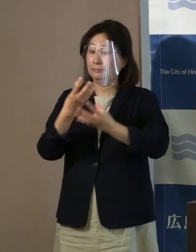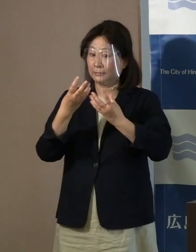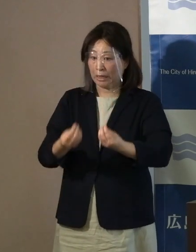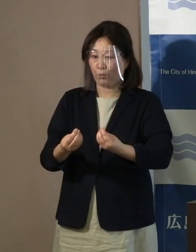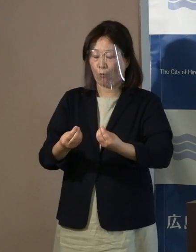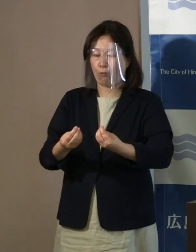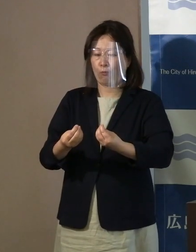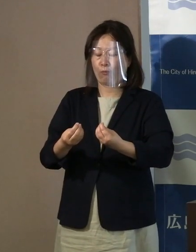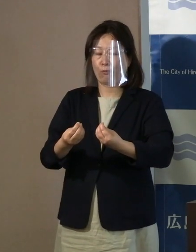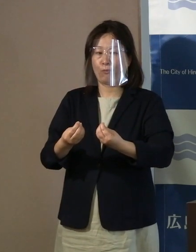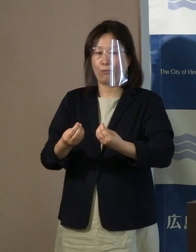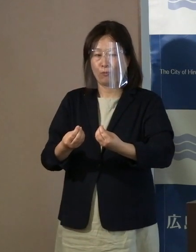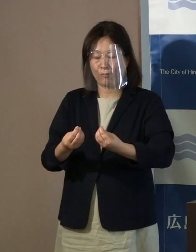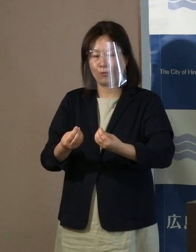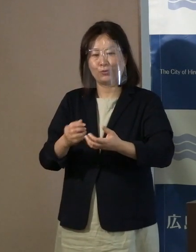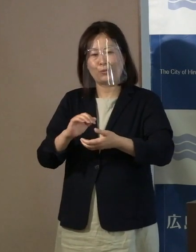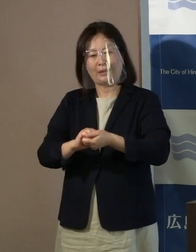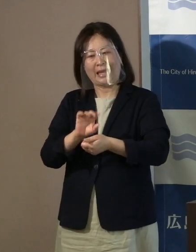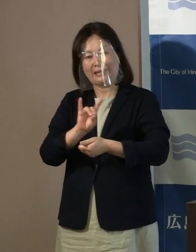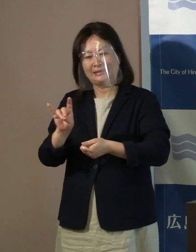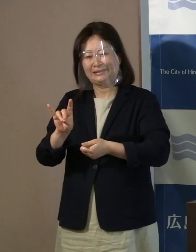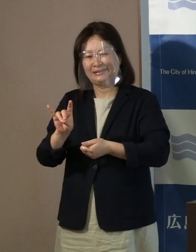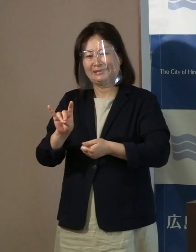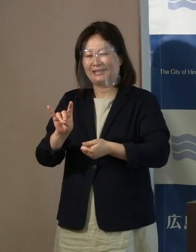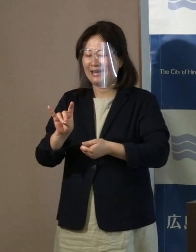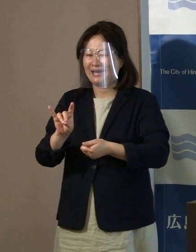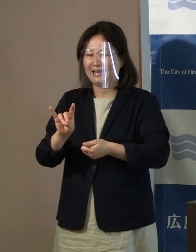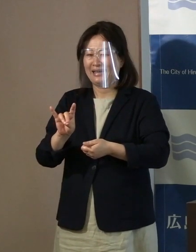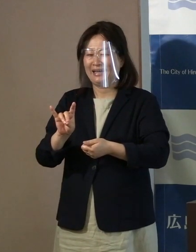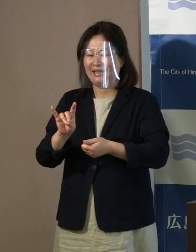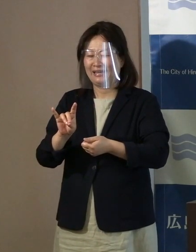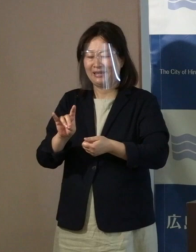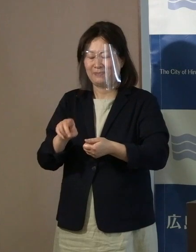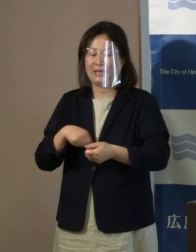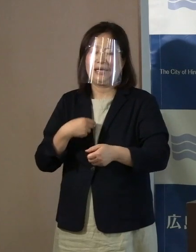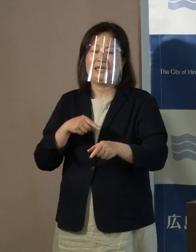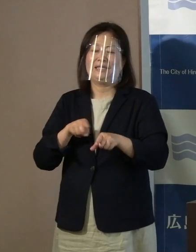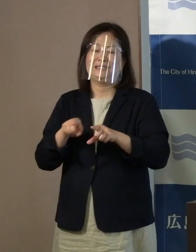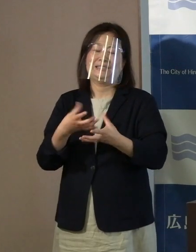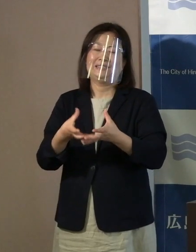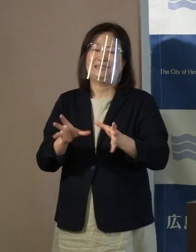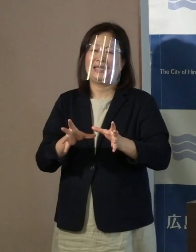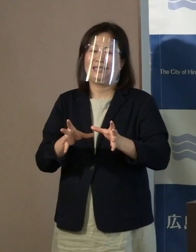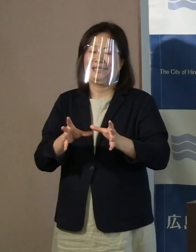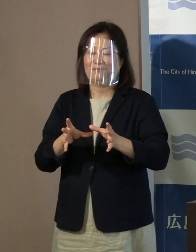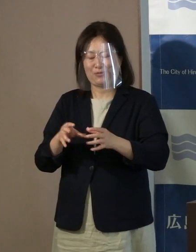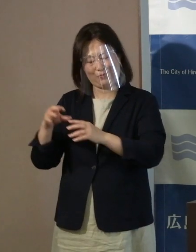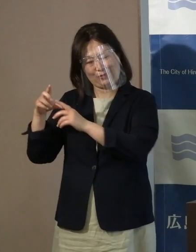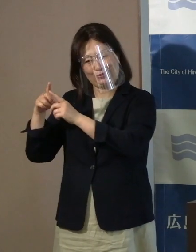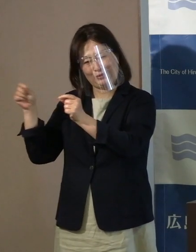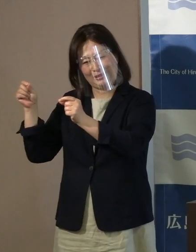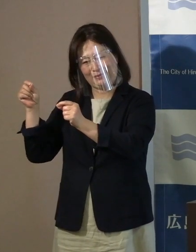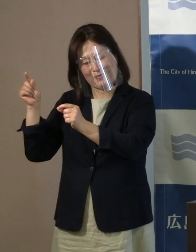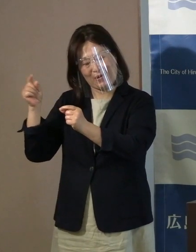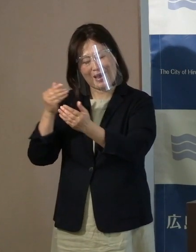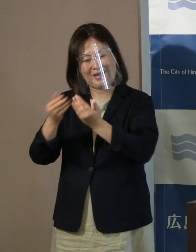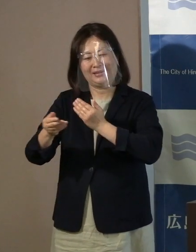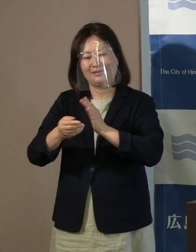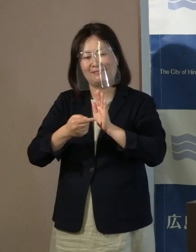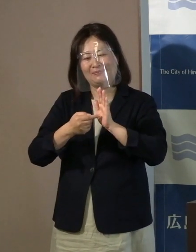なかなか自治体によっても､ 国もはっきりしたことは なかなか断定されてないと思うのですが､